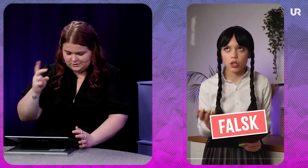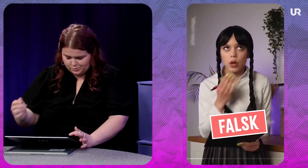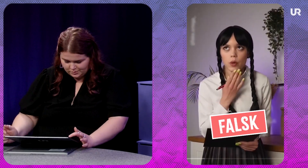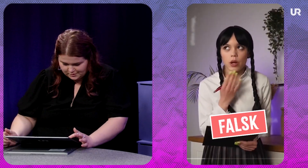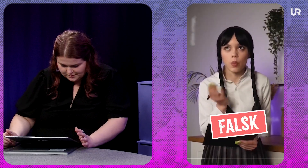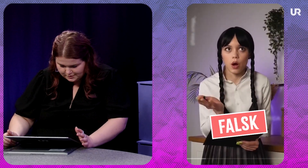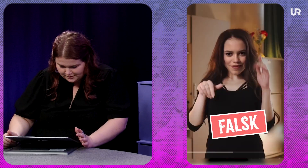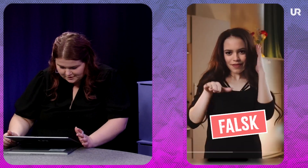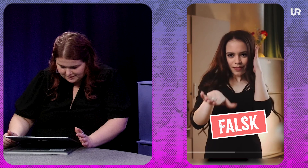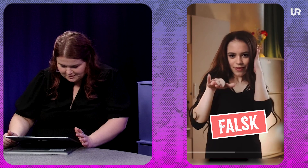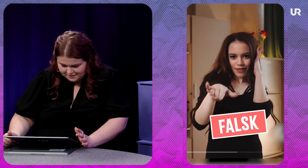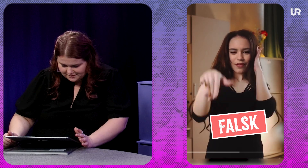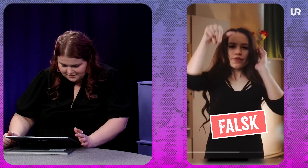Josephine: Jag ser det nu!